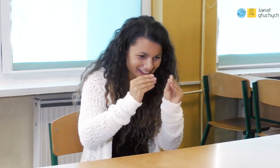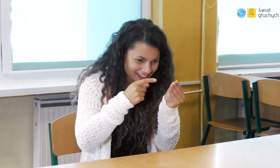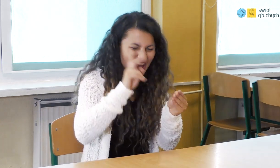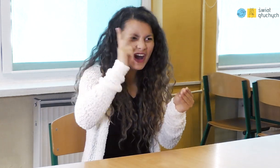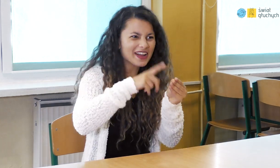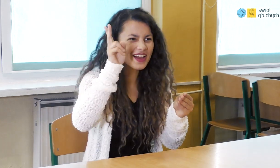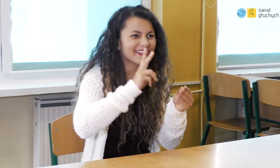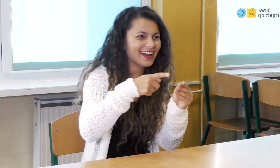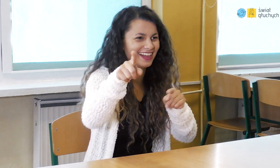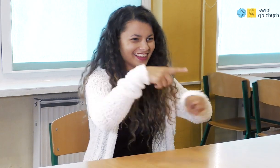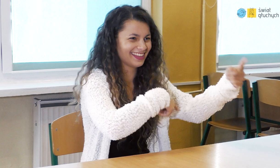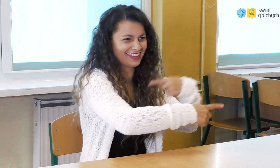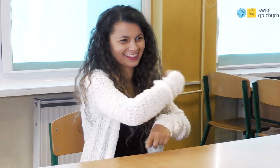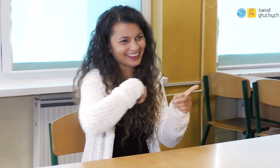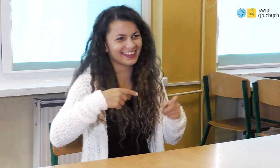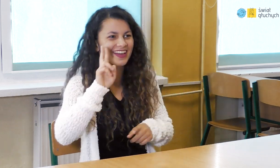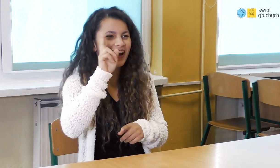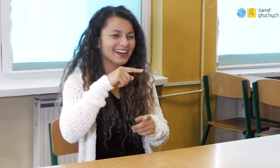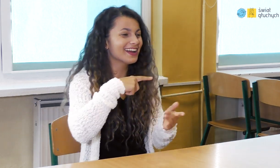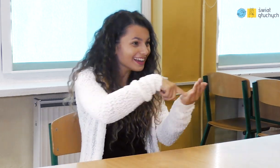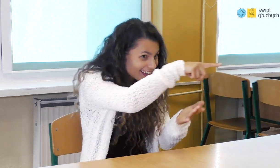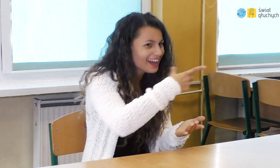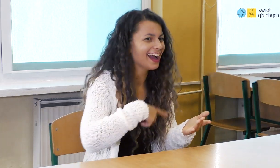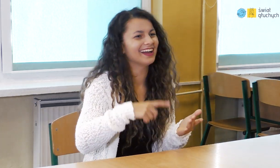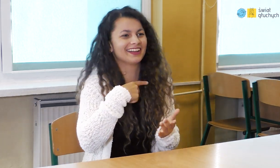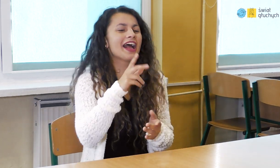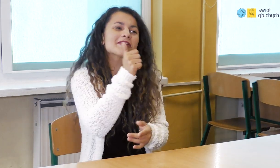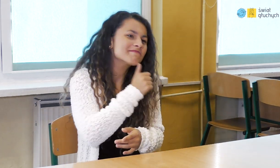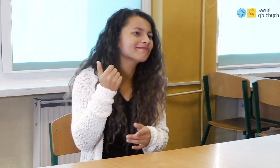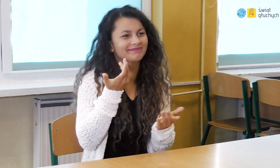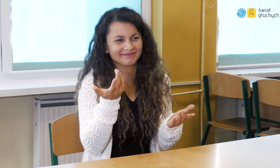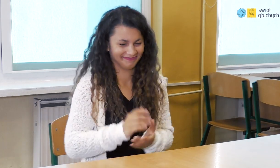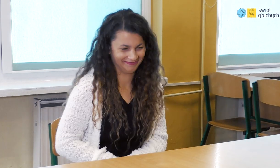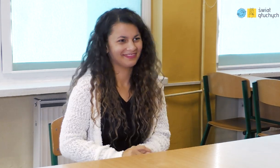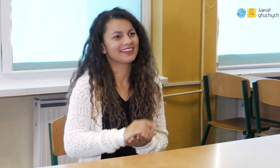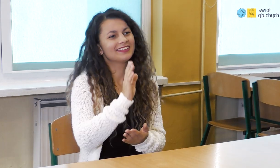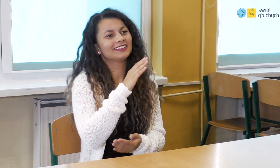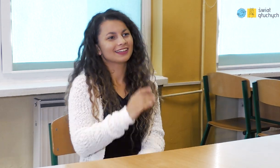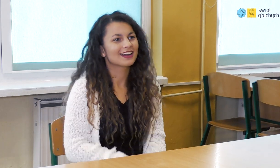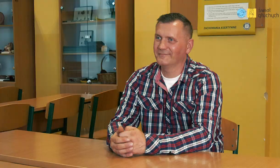Zgadywaliśmy, kto komu dał walentynkę. Część osób się przyznała, część pozostawiła to w tajemnicy.